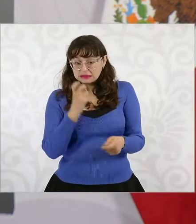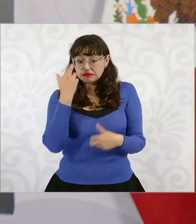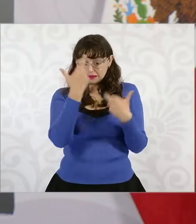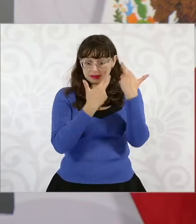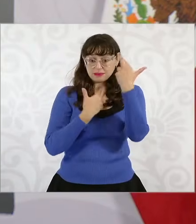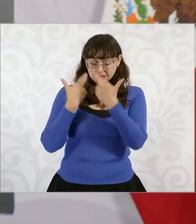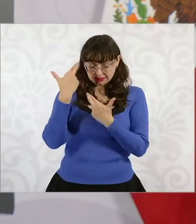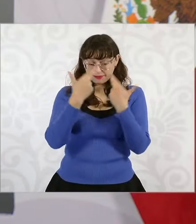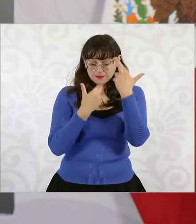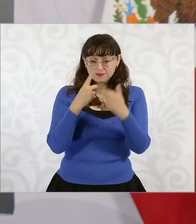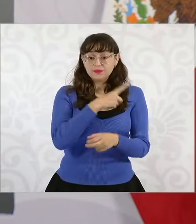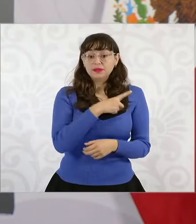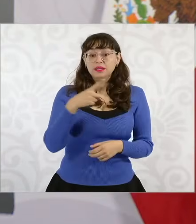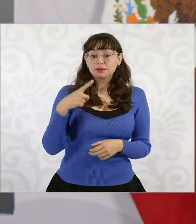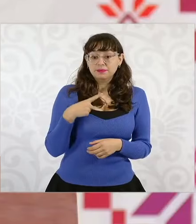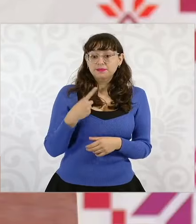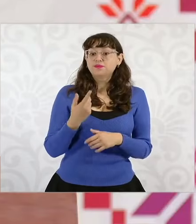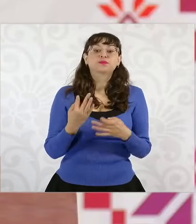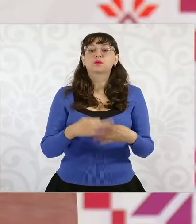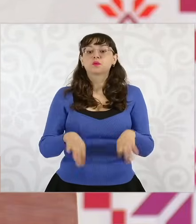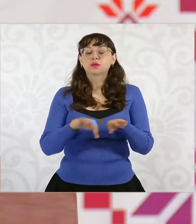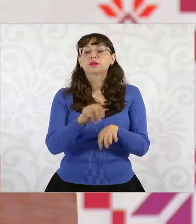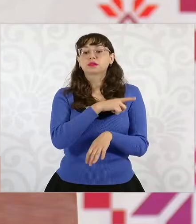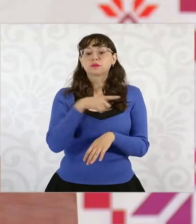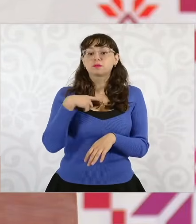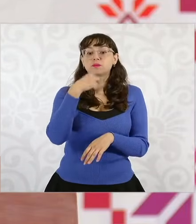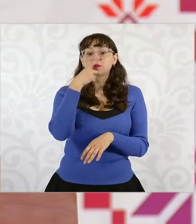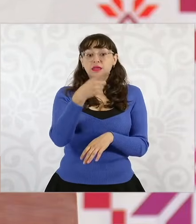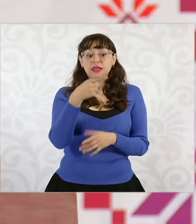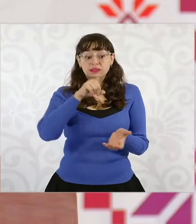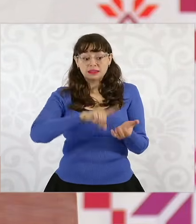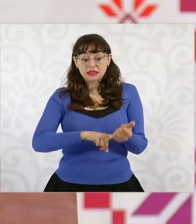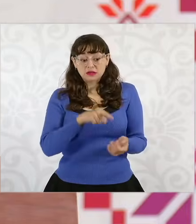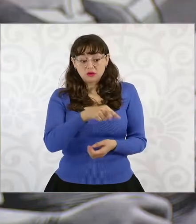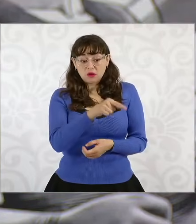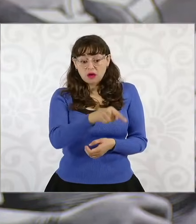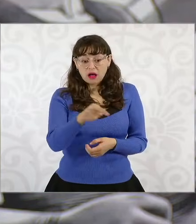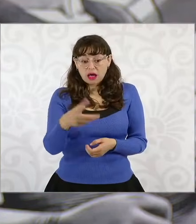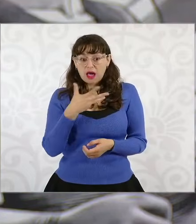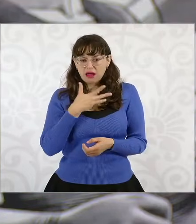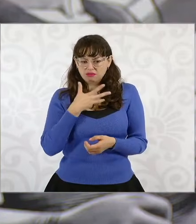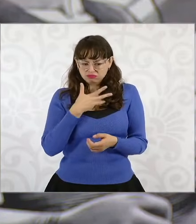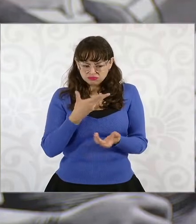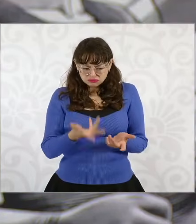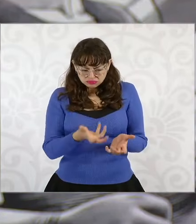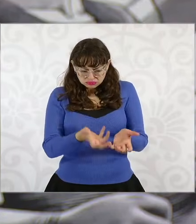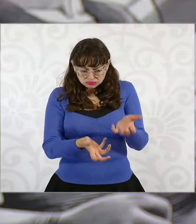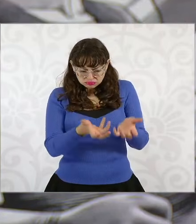incluso hemos encontrado en las vasijas, en los vestigios, carbón. carbón que nos va a permitir,